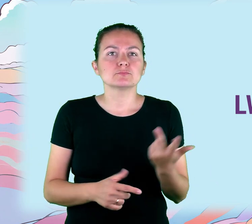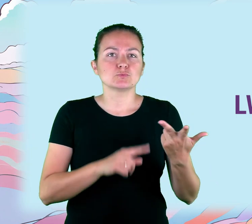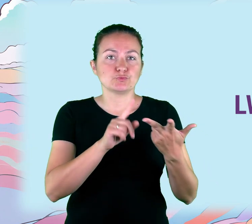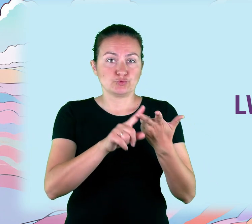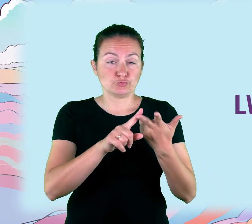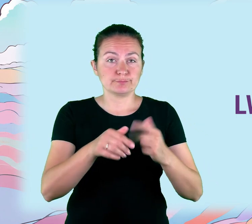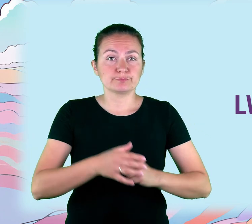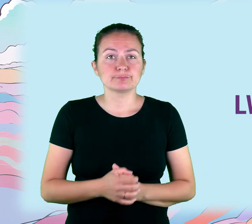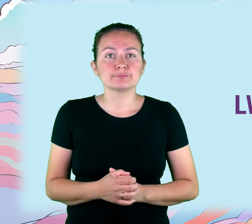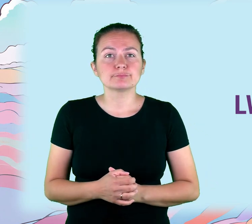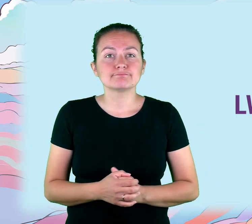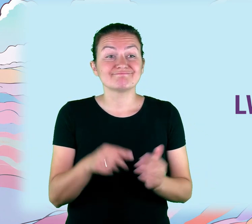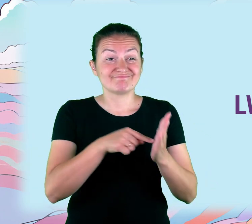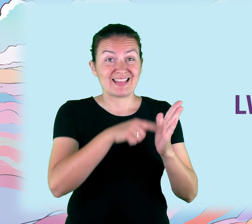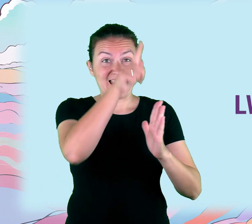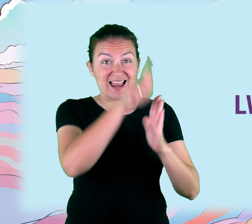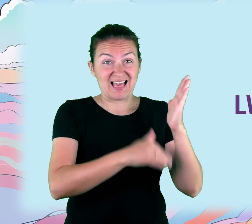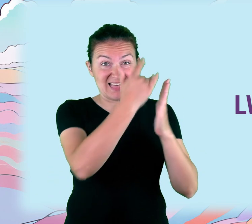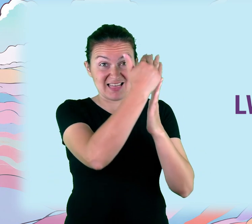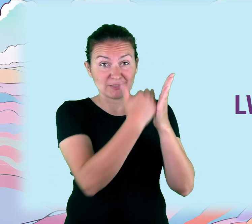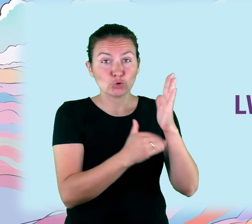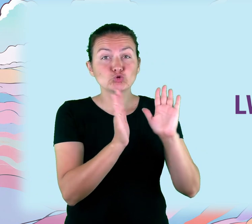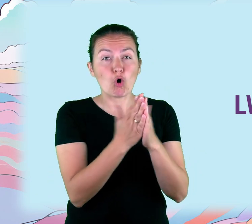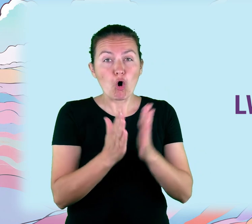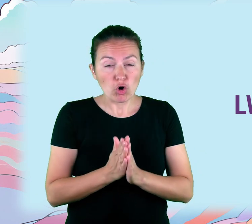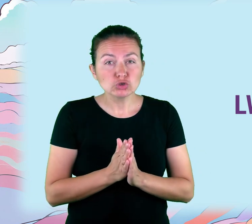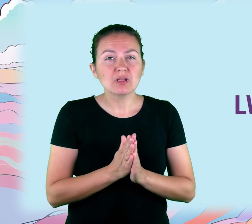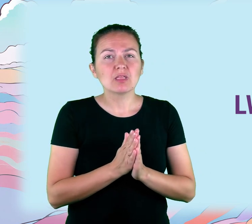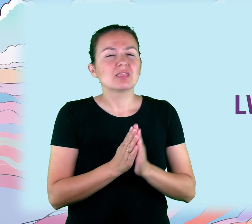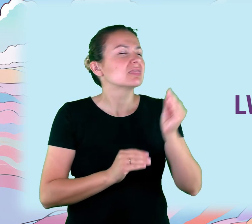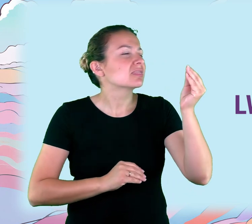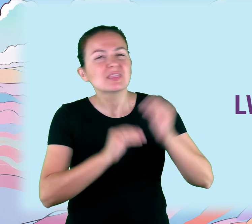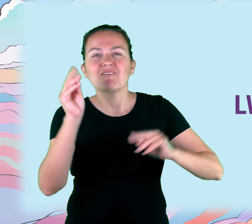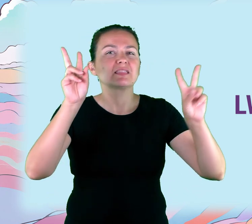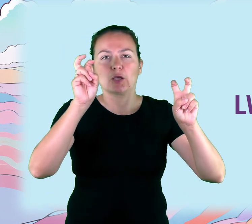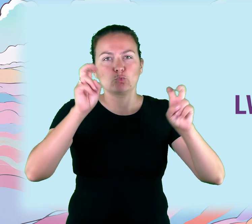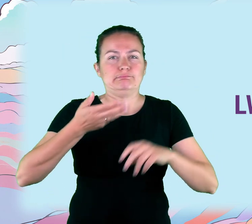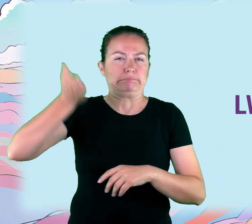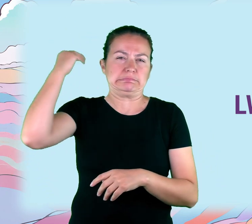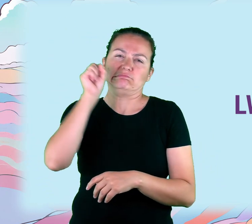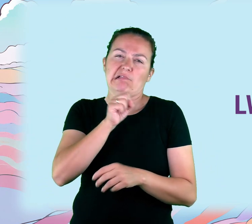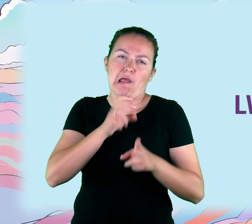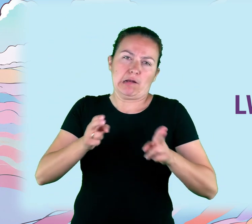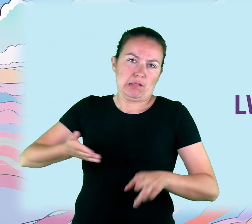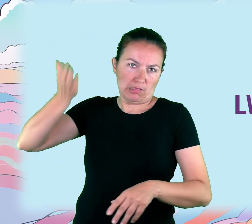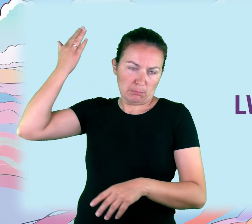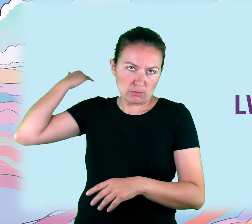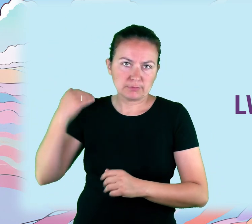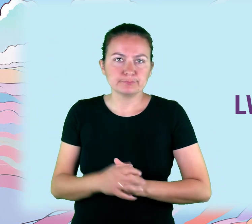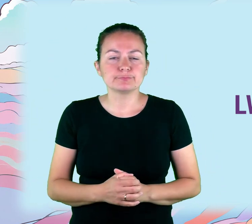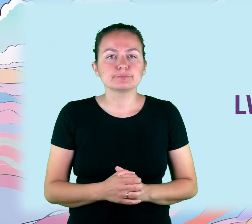3. Na tej liście lwia część książek to tytuły z dawnych epok.